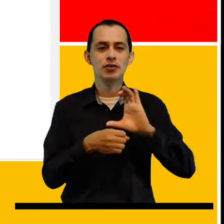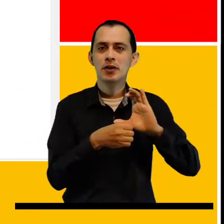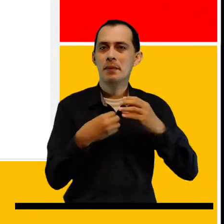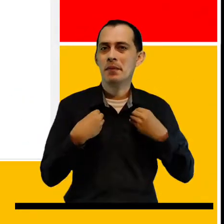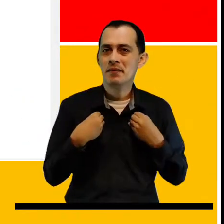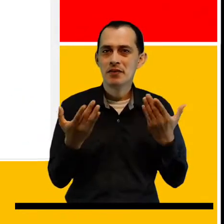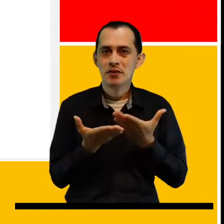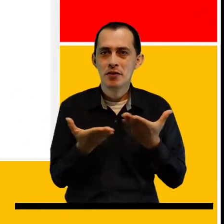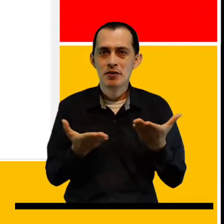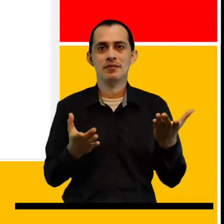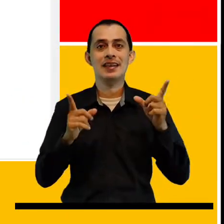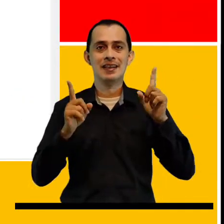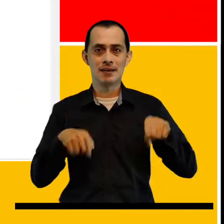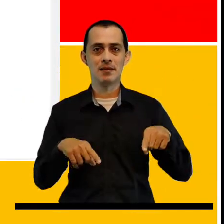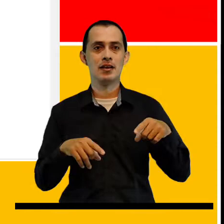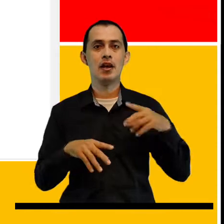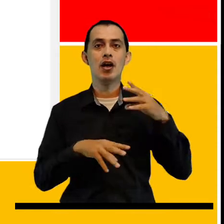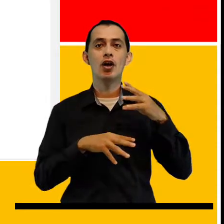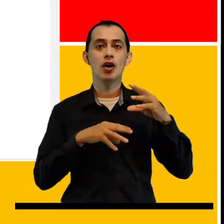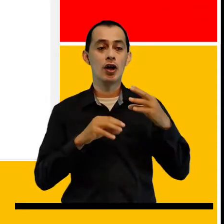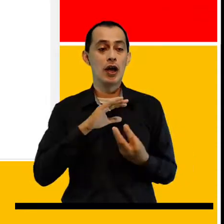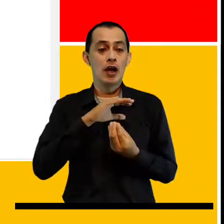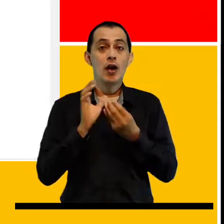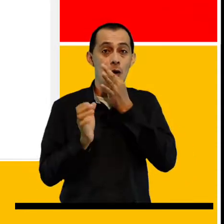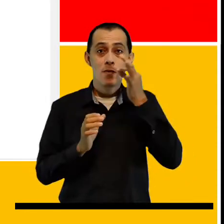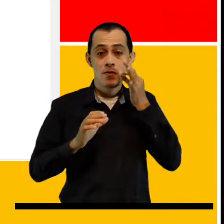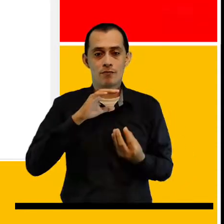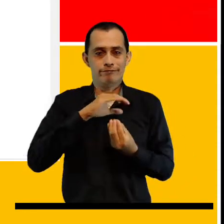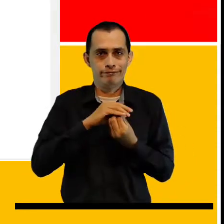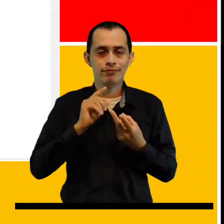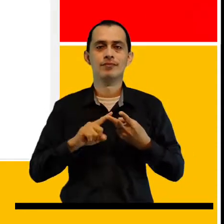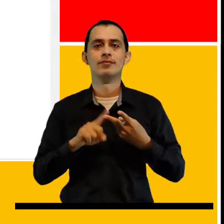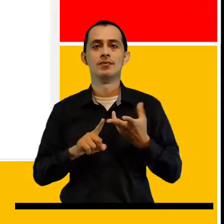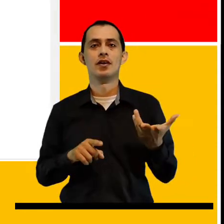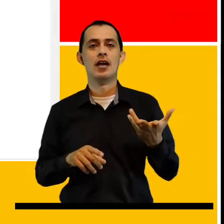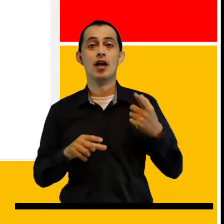contraseñas, confirmación de contraseña, correo personal; se recomienda que de preferencia